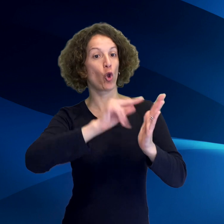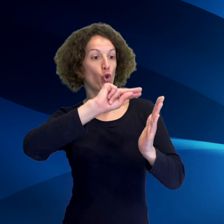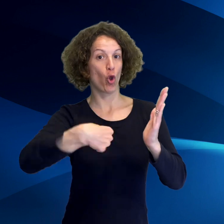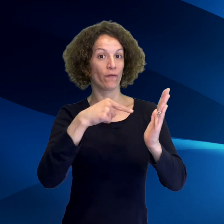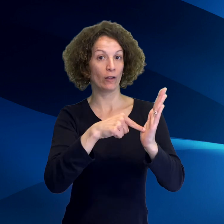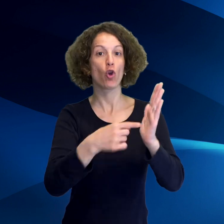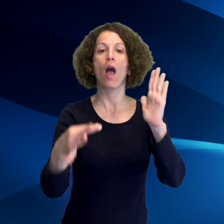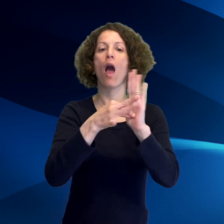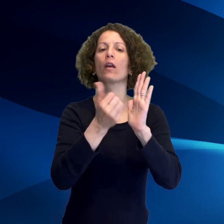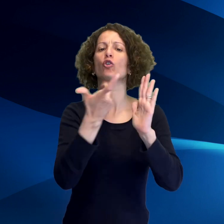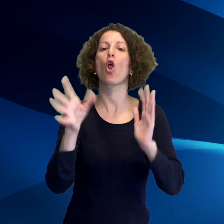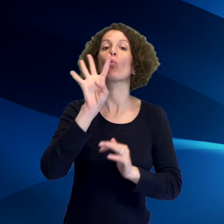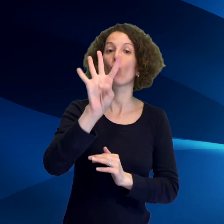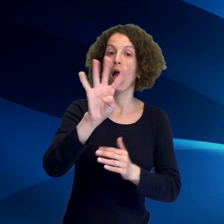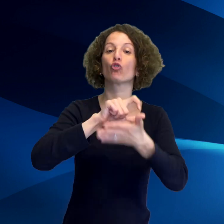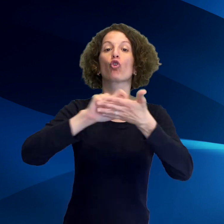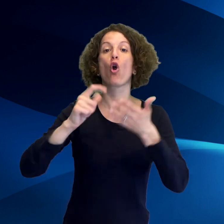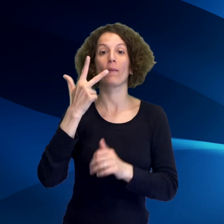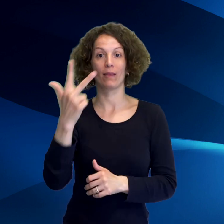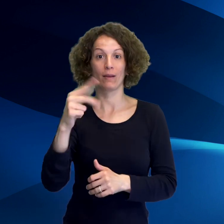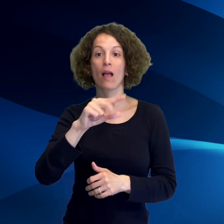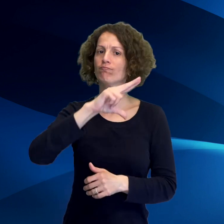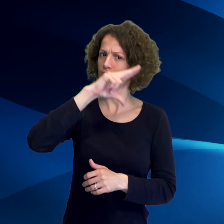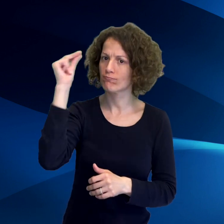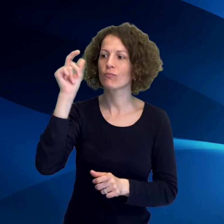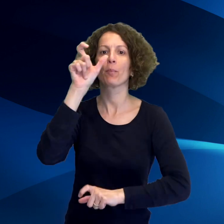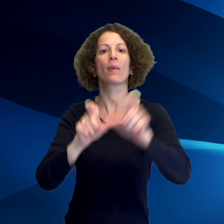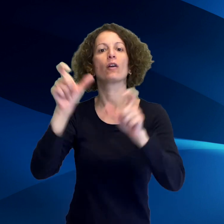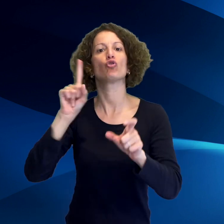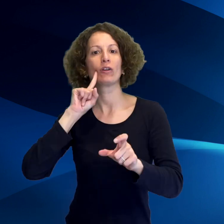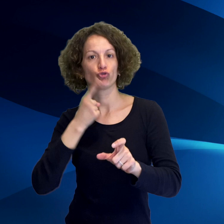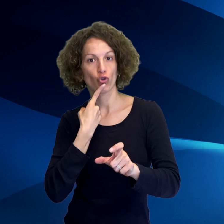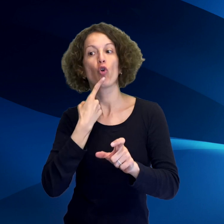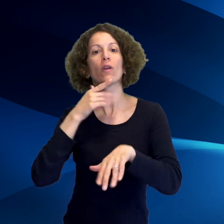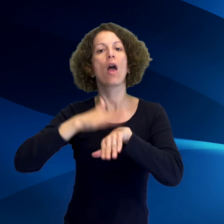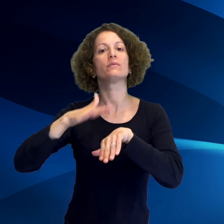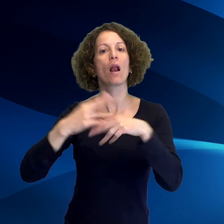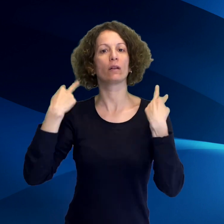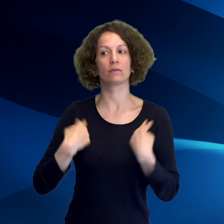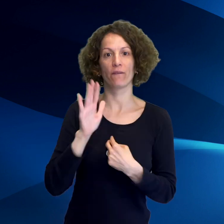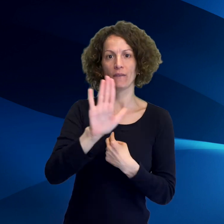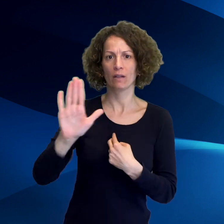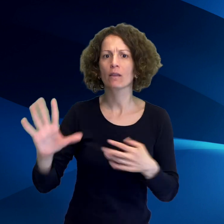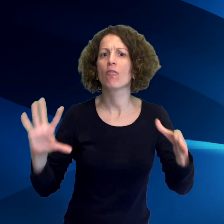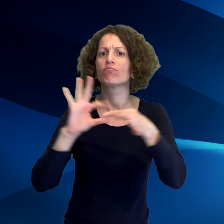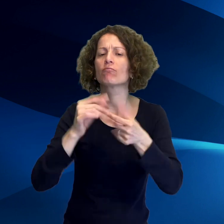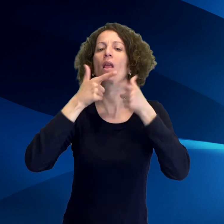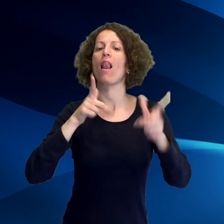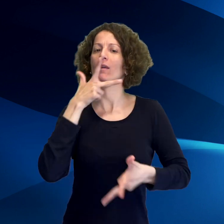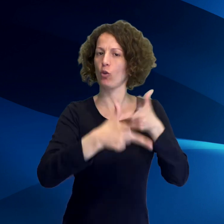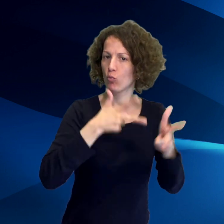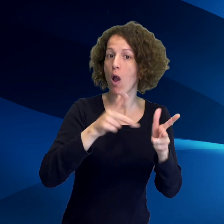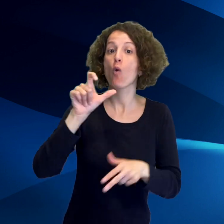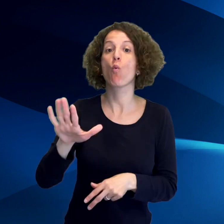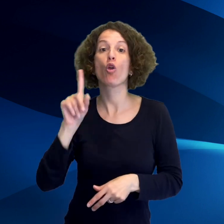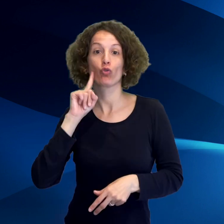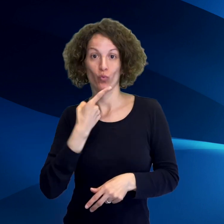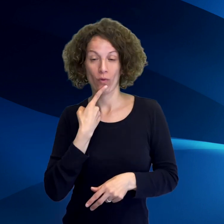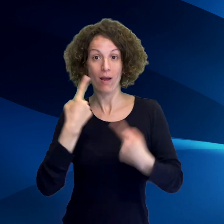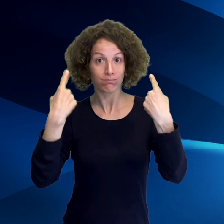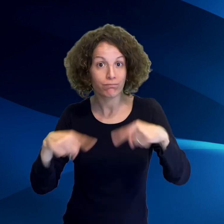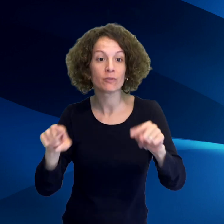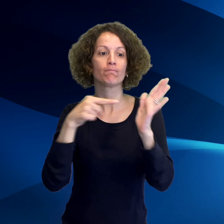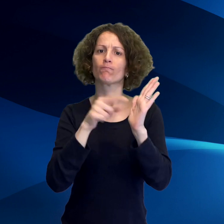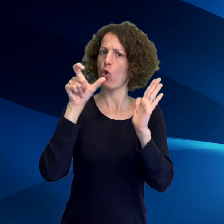La CRPD riconosce il primato delle persone sorde e la loro esperienza di vita nella lingua dei segni e nella cultura sorda nell’articolo 4.3,